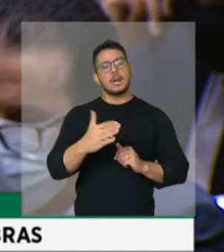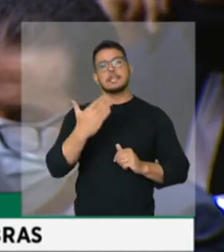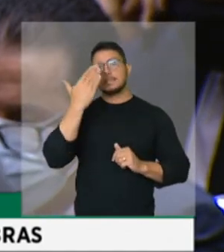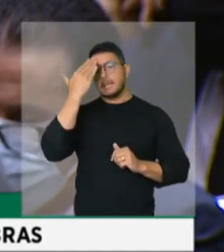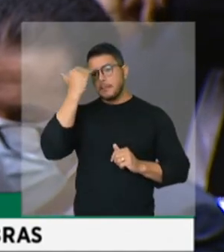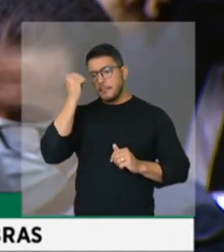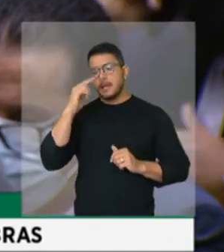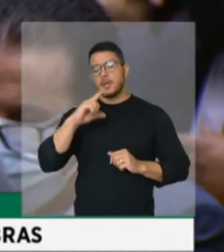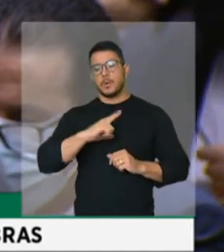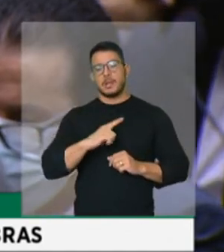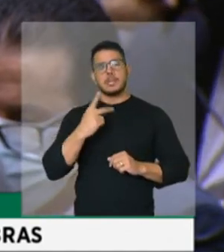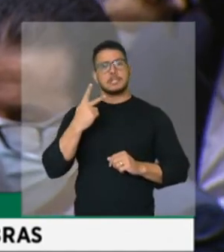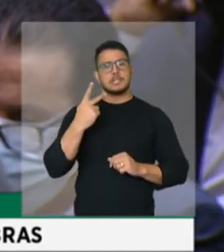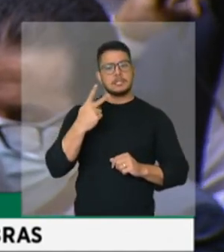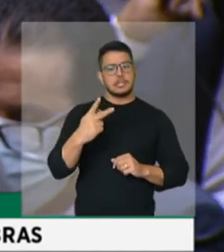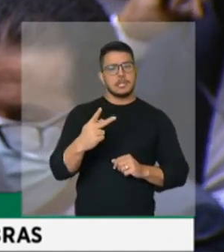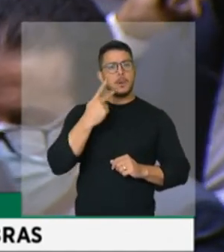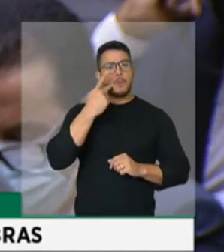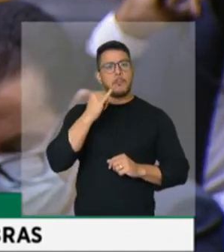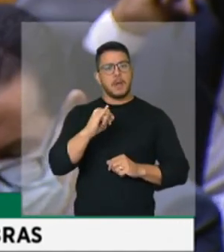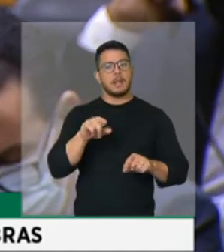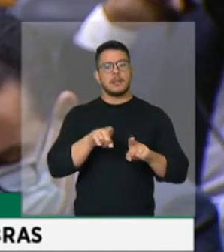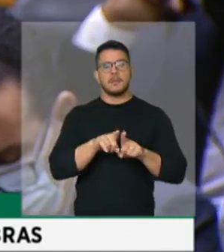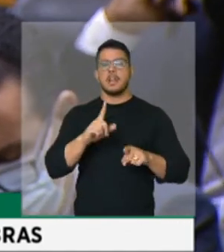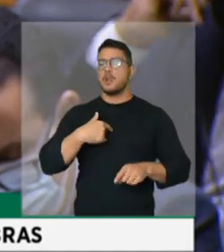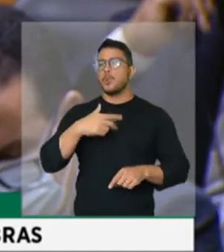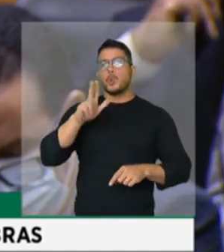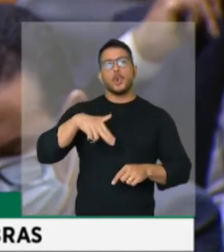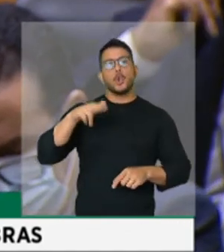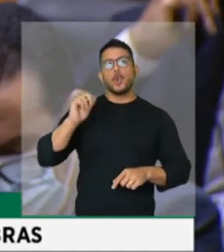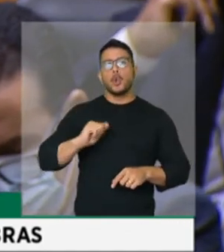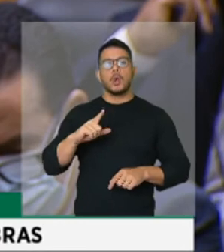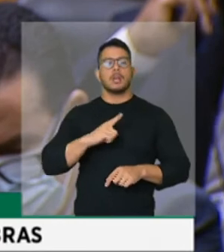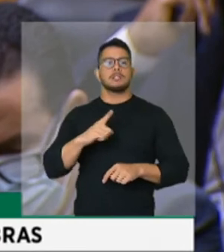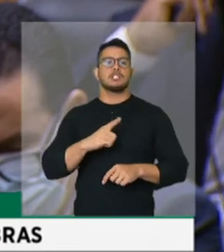DELE E DO PAI TEM. EU NÃO MEXO COM ISSO, NÃO FAÇO TRÁFICO DE INFLUÊNCIA. SE